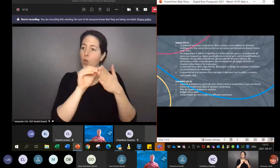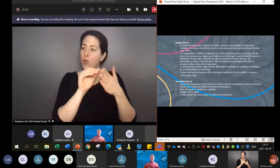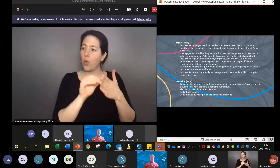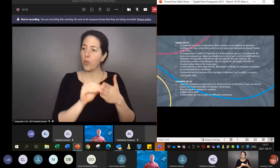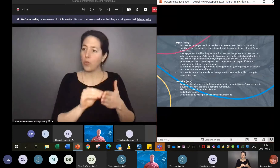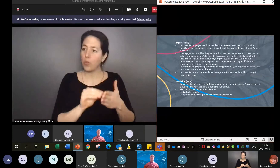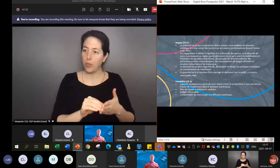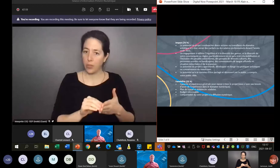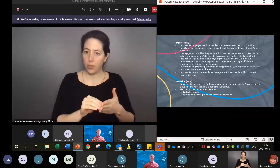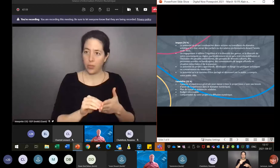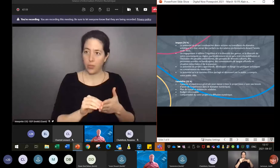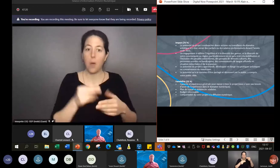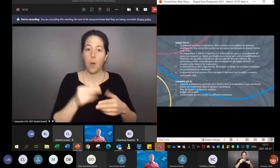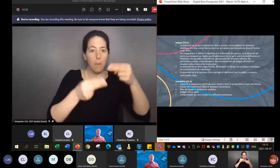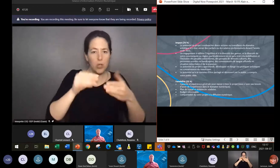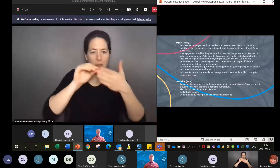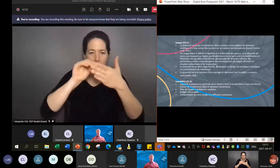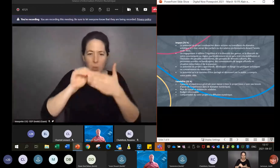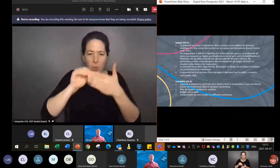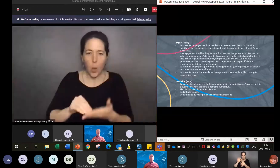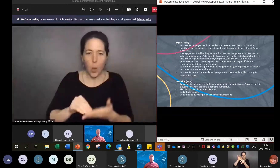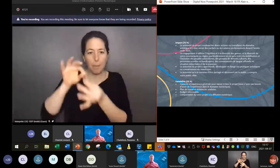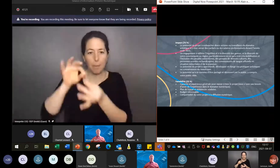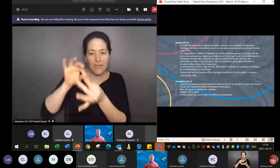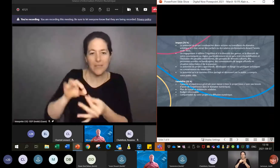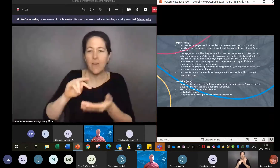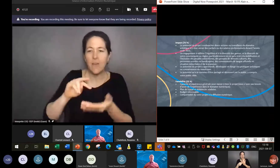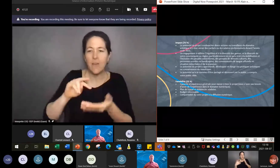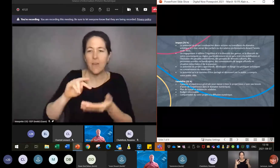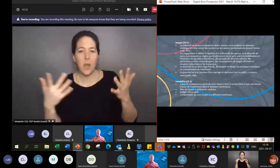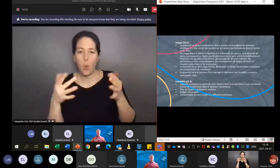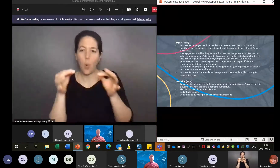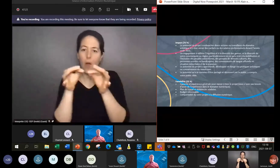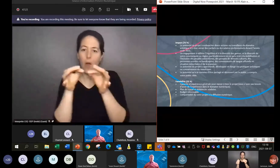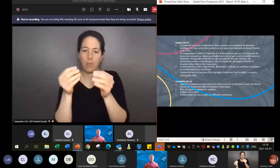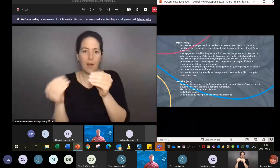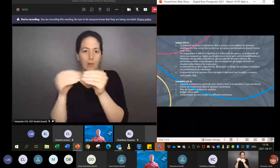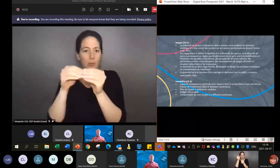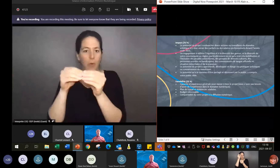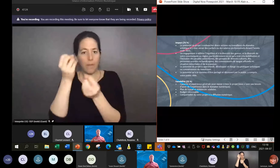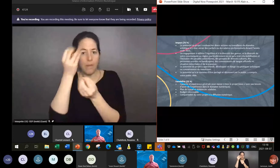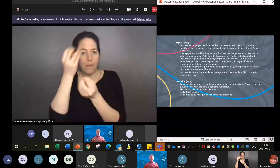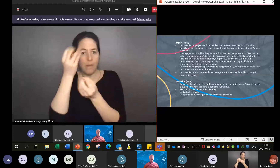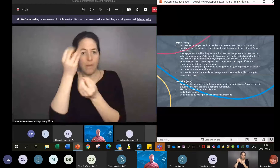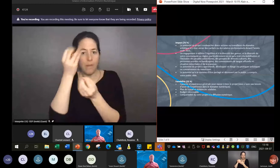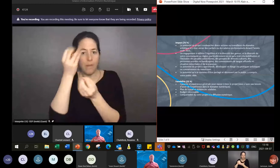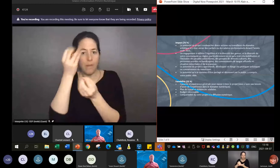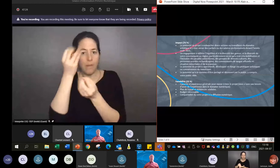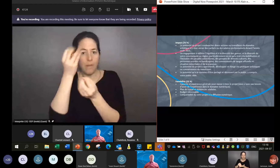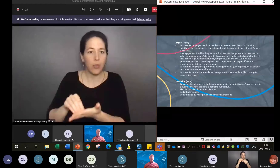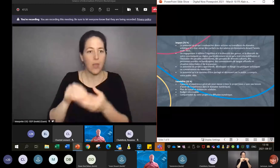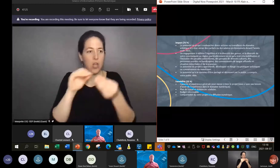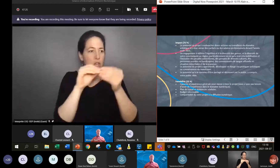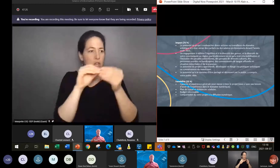il y a des lignes où vous pouvez mettre des notes, mais précisez ce que vous voulez dire, précisez vos chiffres. C’est